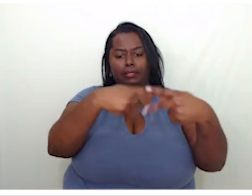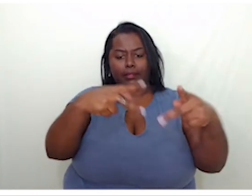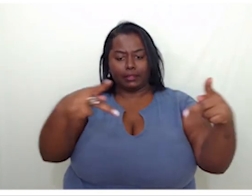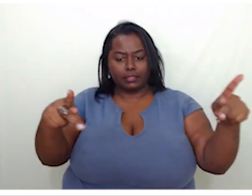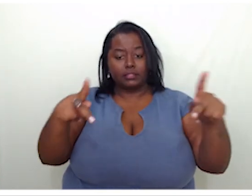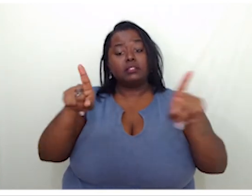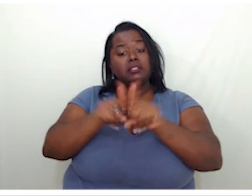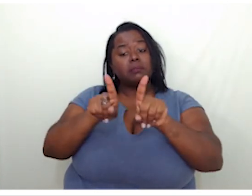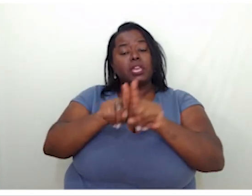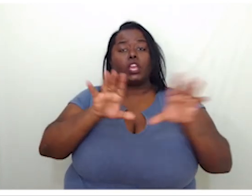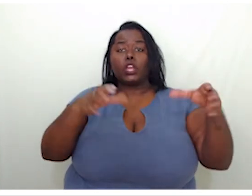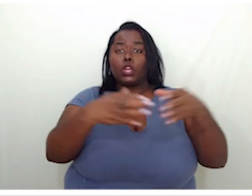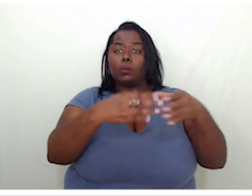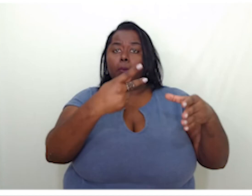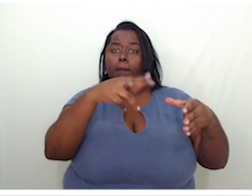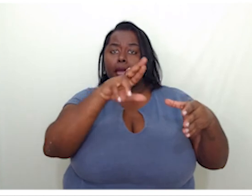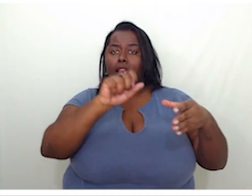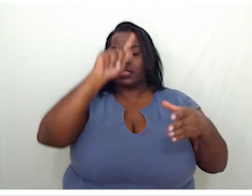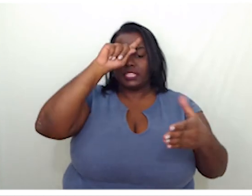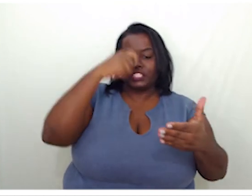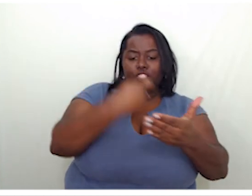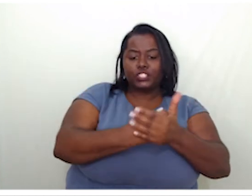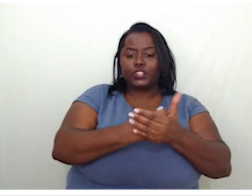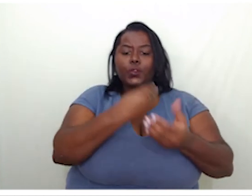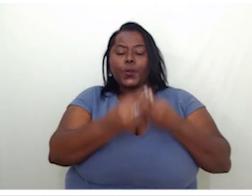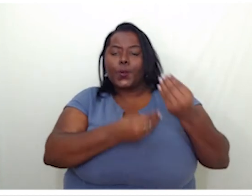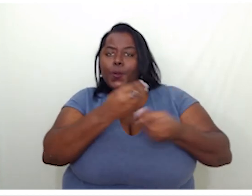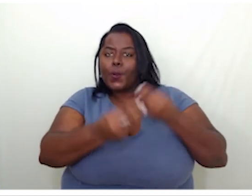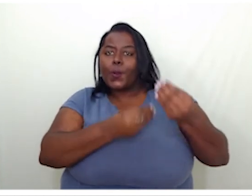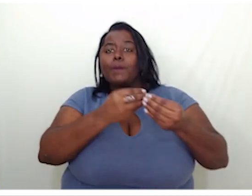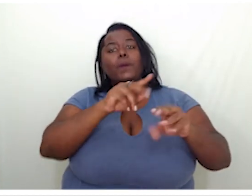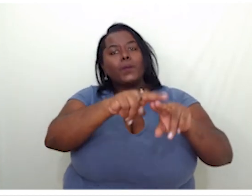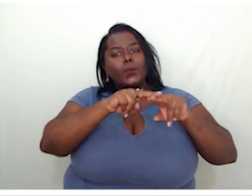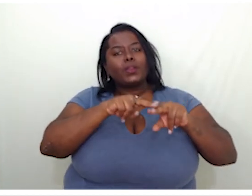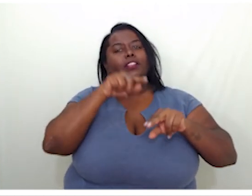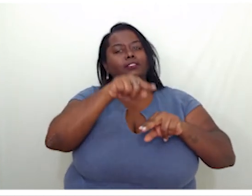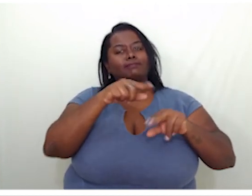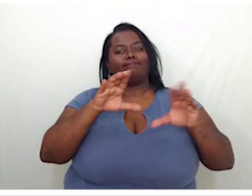a lo que es proyectado por el profesor y a los procesos y actividades controladas,